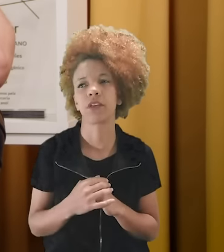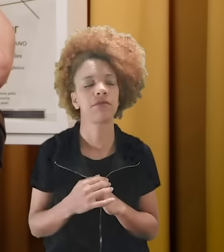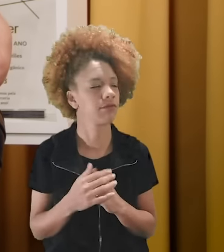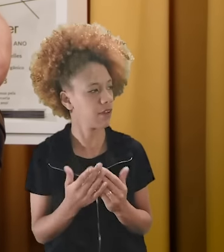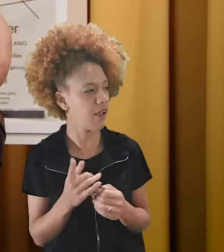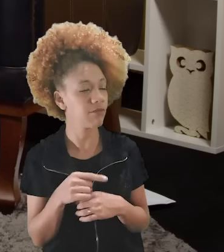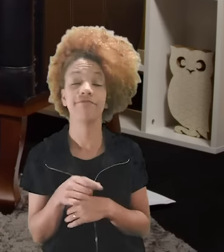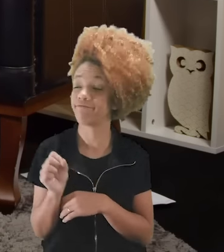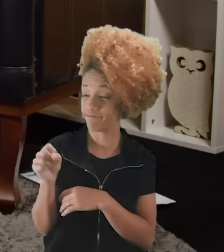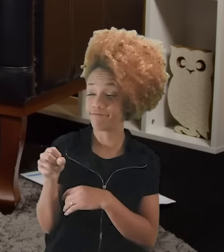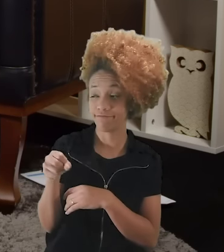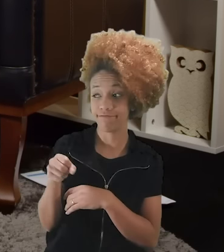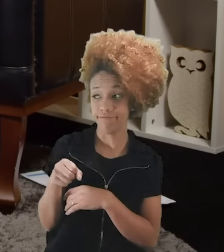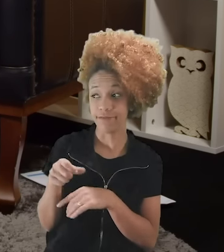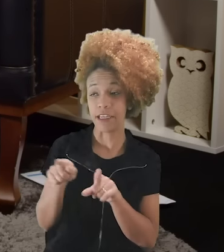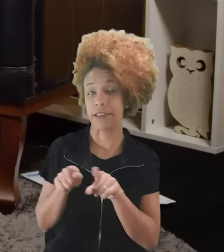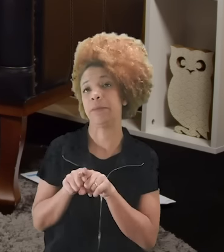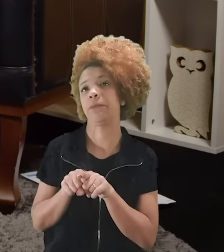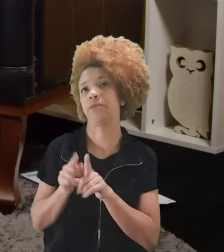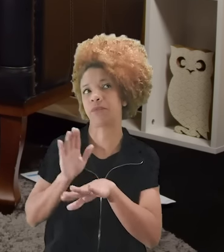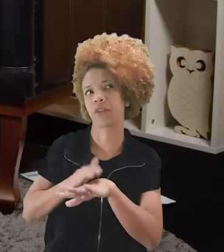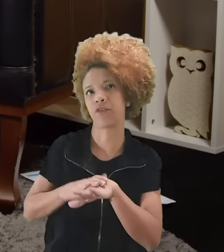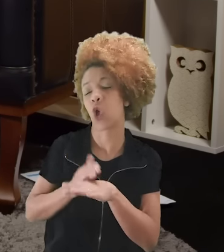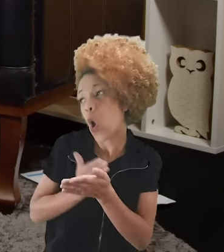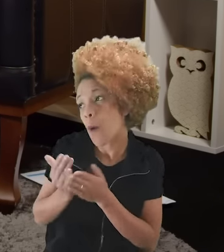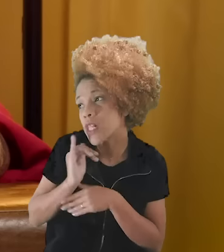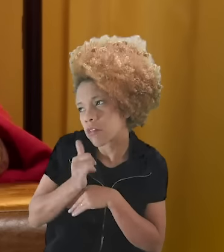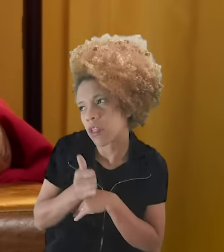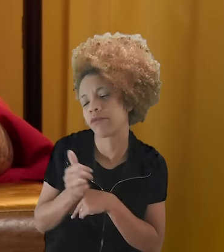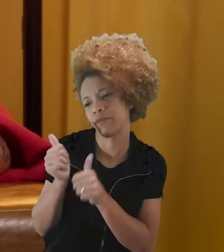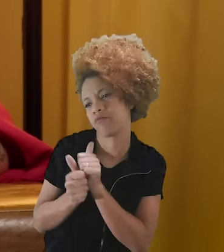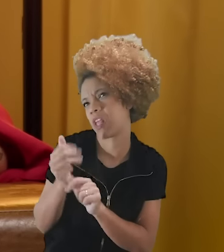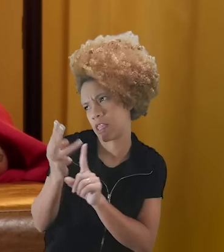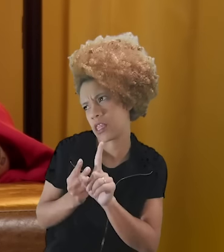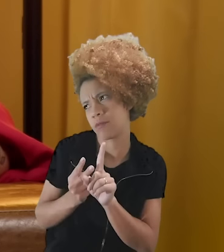é mesmo Sim sim inclusive recentemente né eu fiz eu comecei a narrar Futebol faz uns três meses né